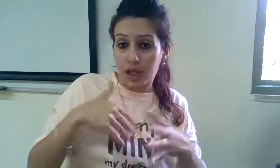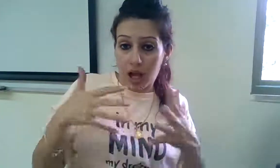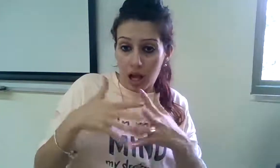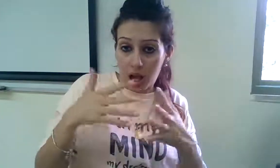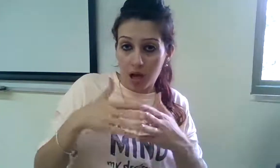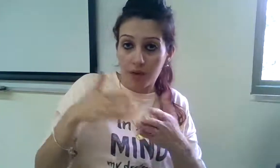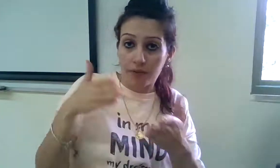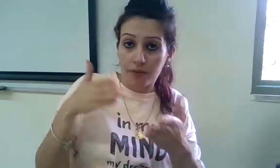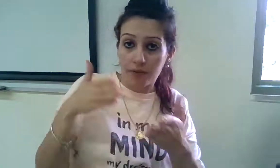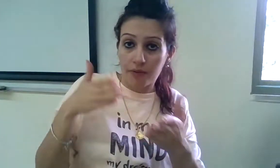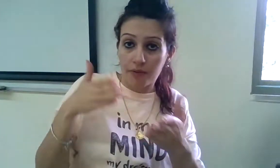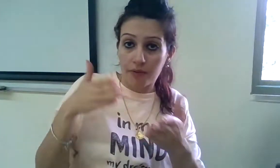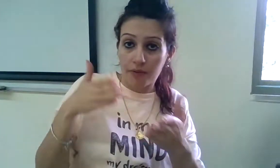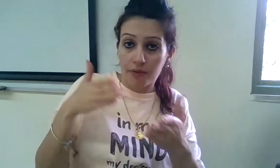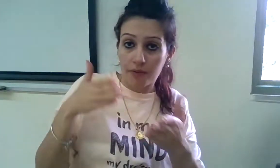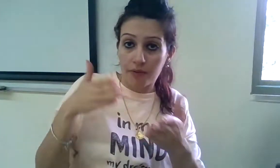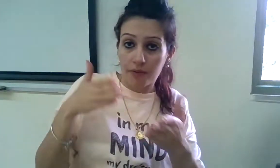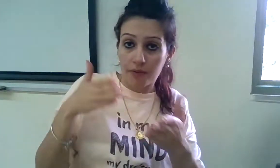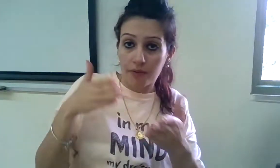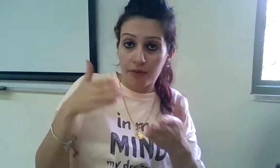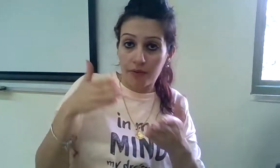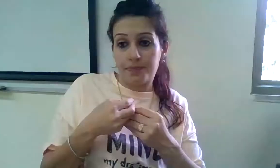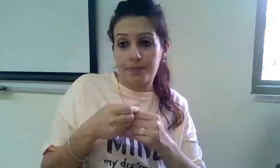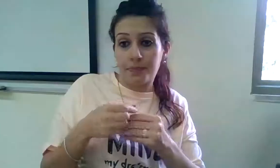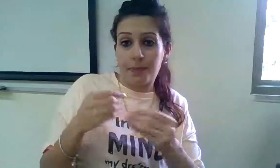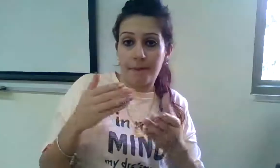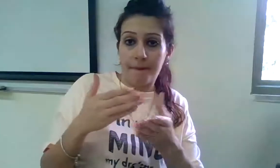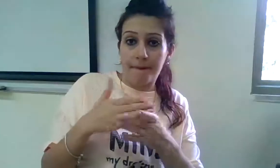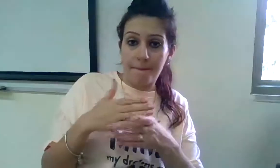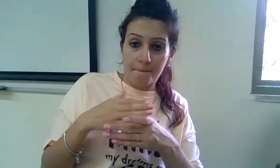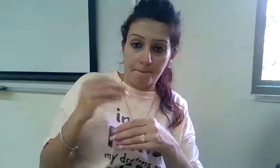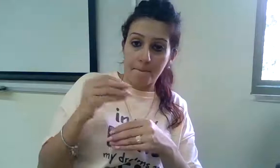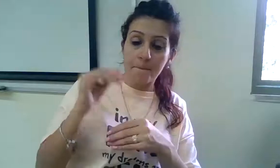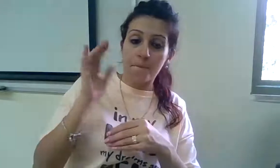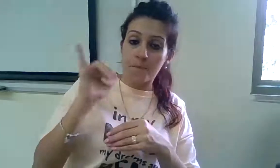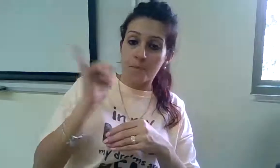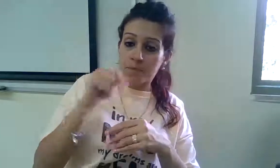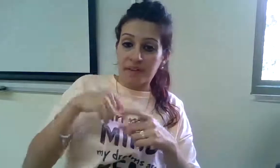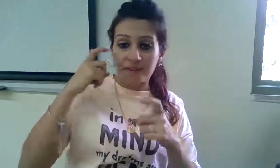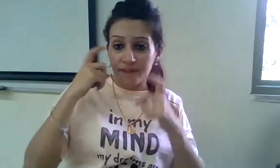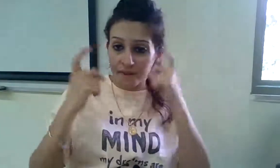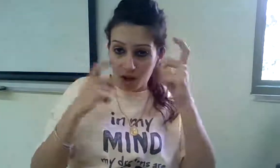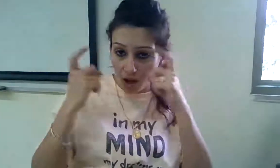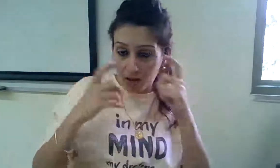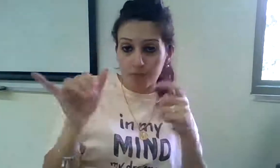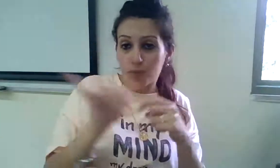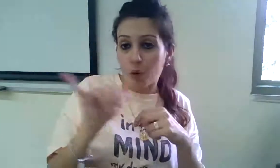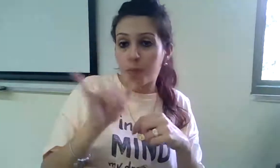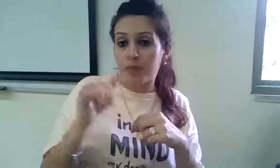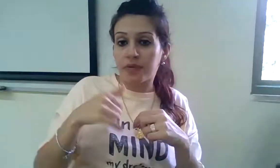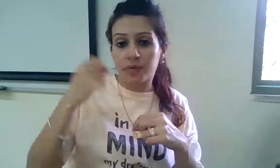ولكن لا توج مشكلة على الإطلاق. شكرا جزيلا مرة أخرى لضيوفنا اليوم د. موسى